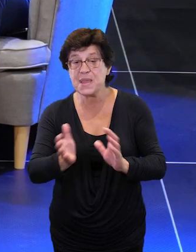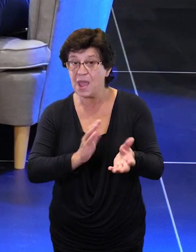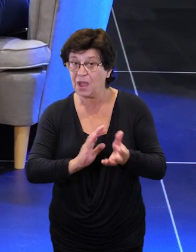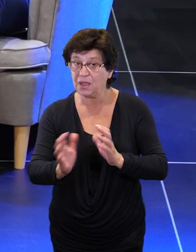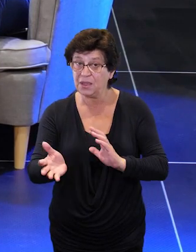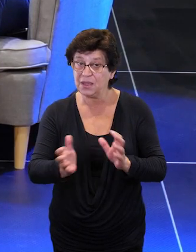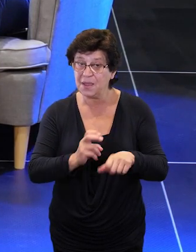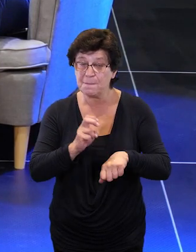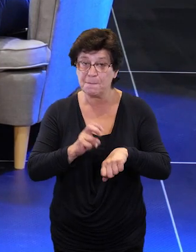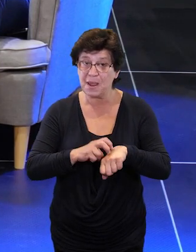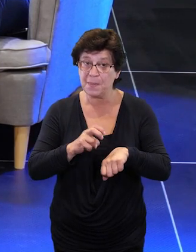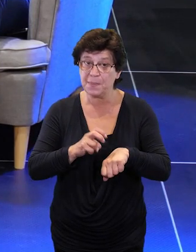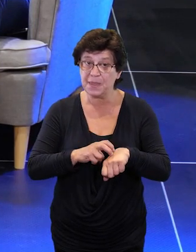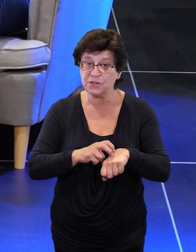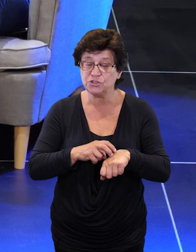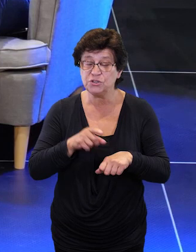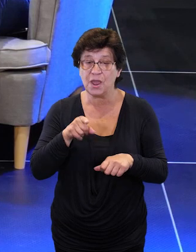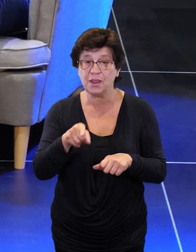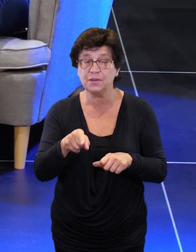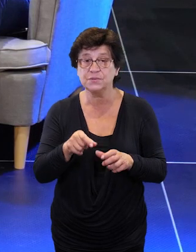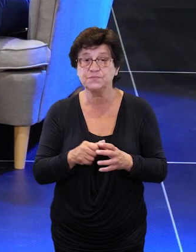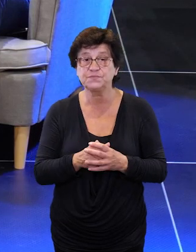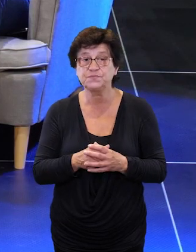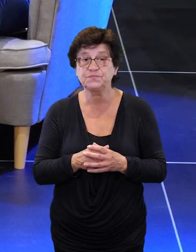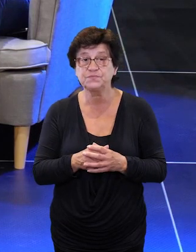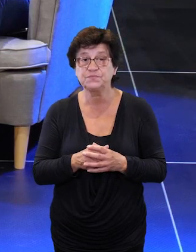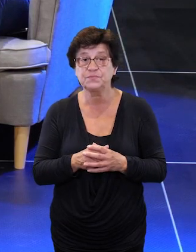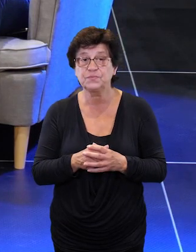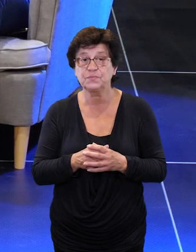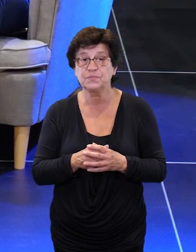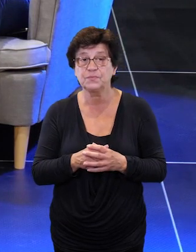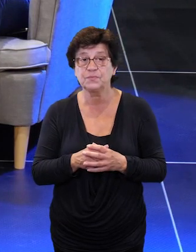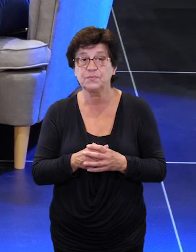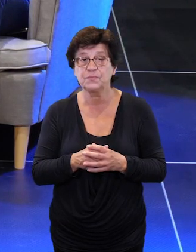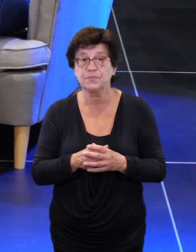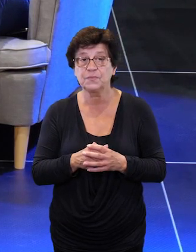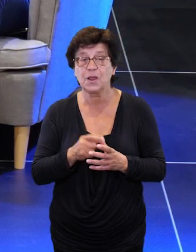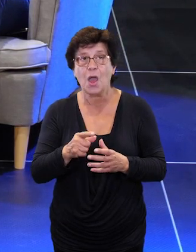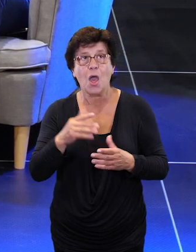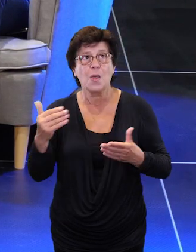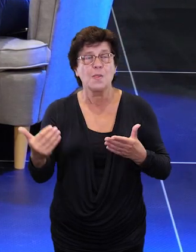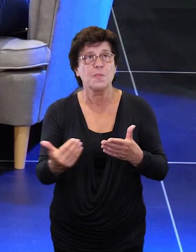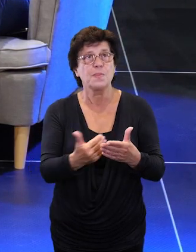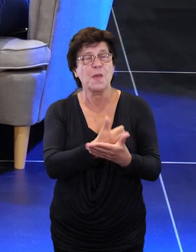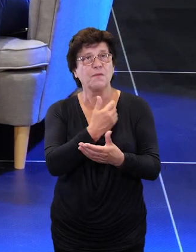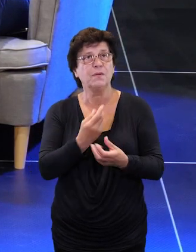gdzie taką zupełnie nową stała się teleporada,